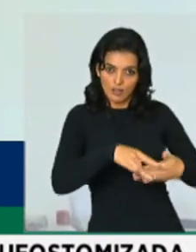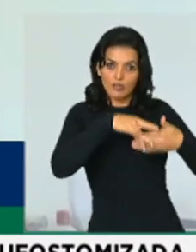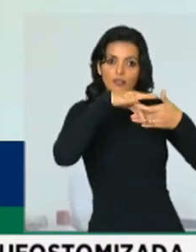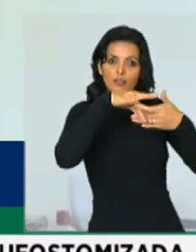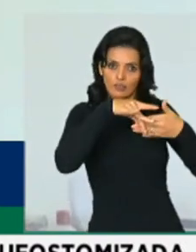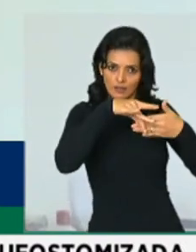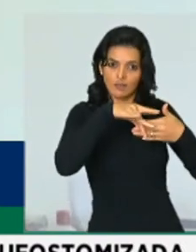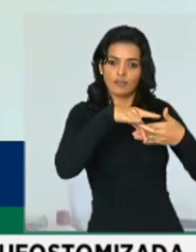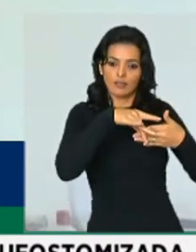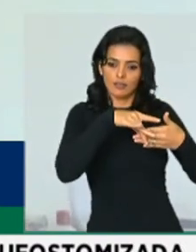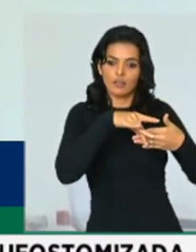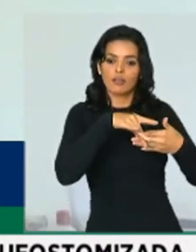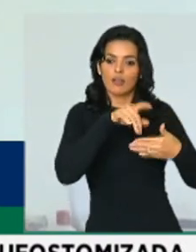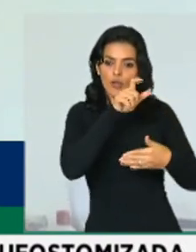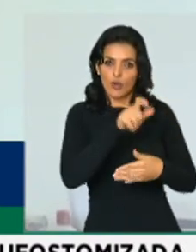MINHA SOLIDARIEDADE A TODA